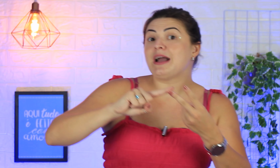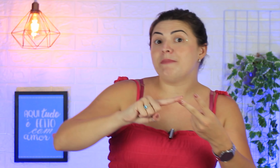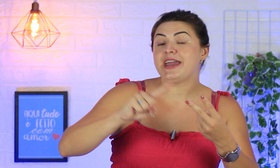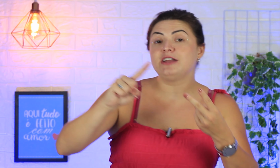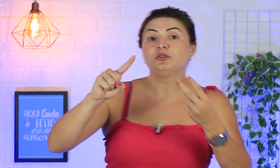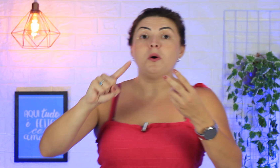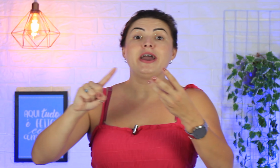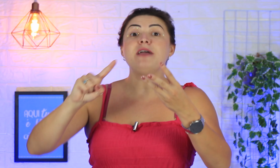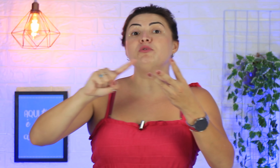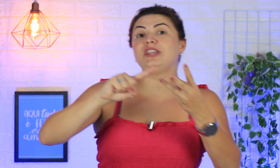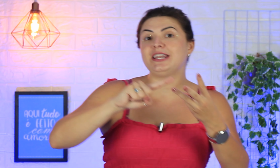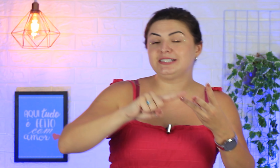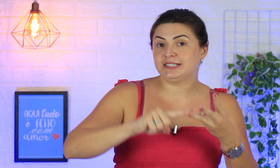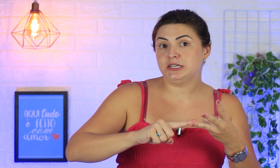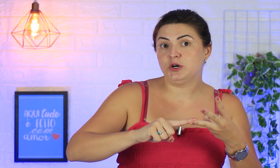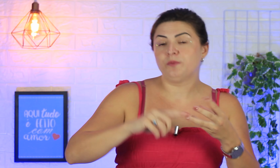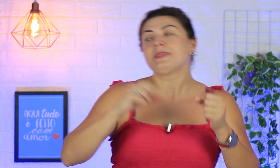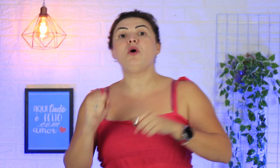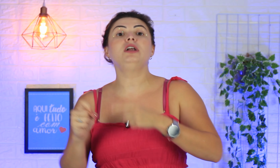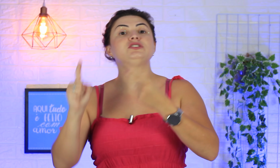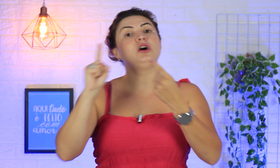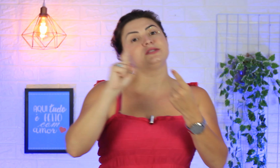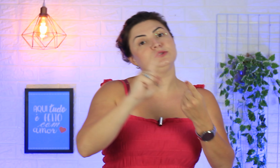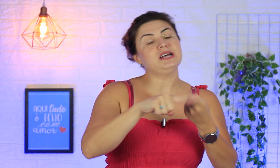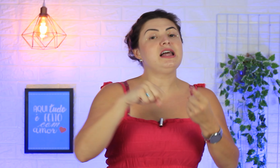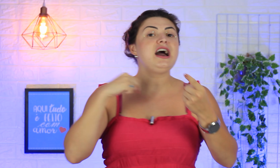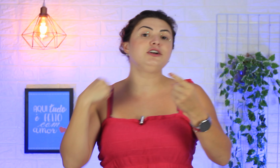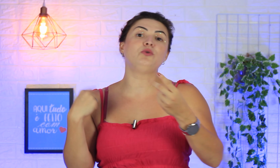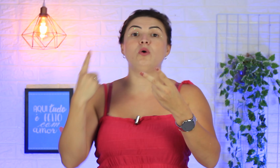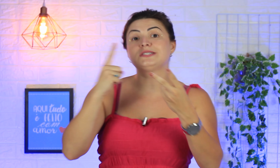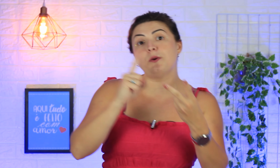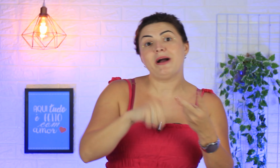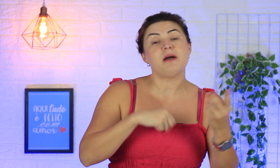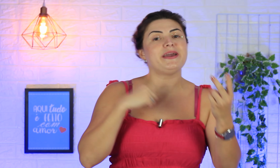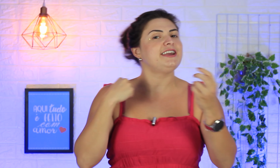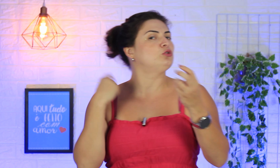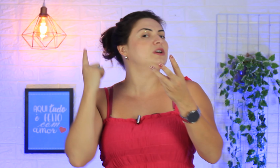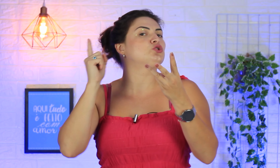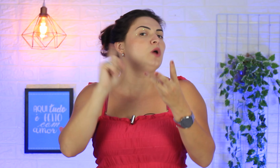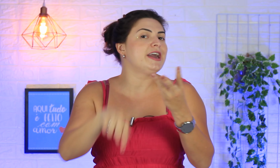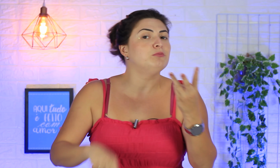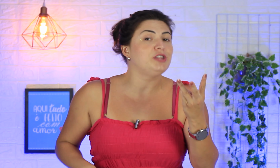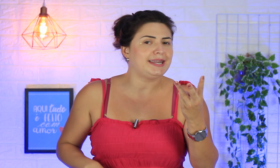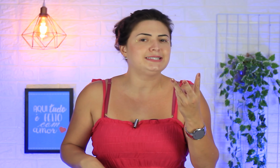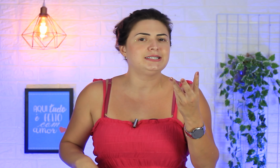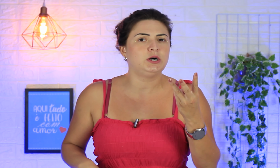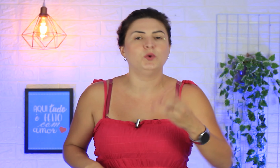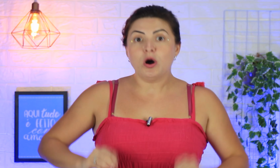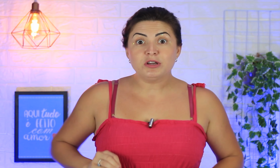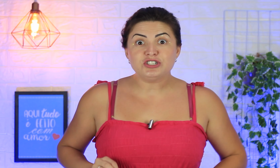pagamento remuneração Então olha só o seu salário ou o seu pagamento ou a sua remuneração como que